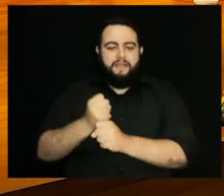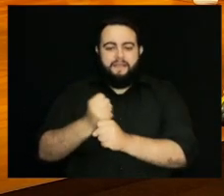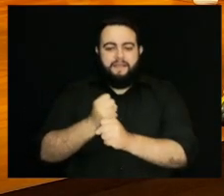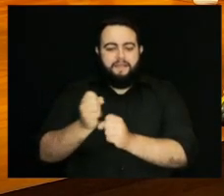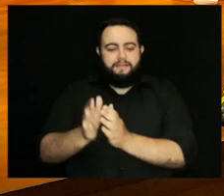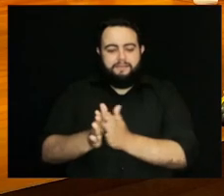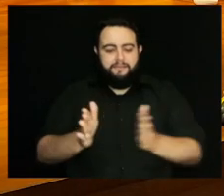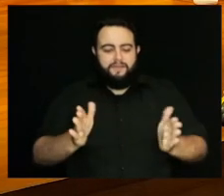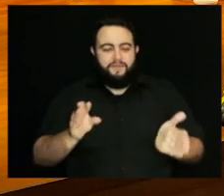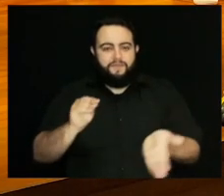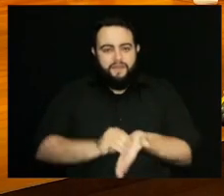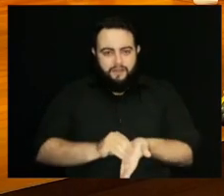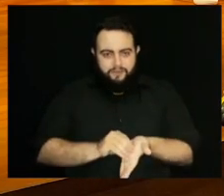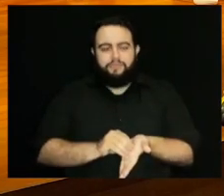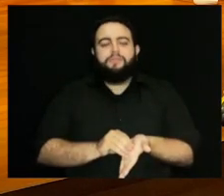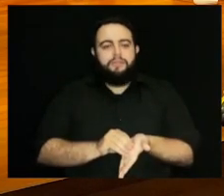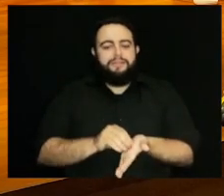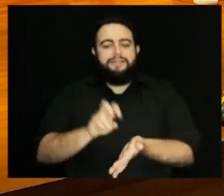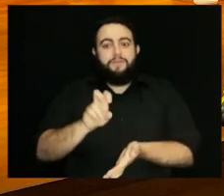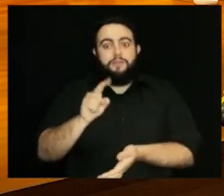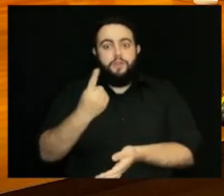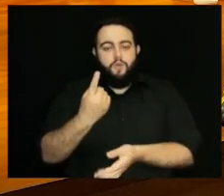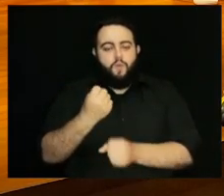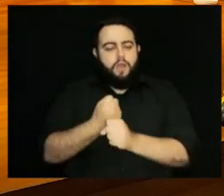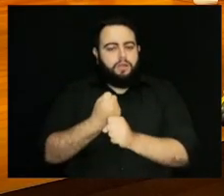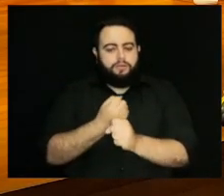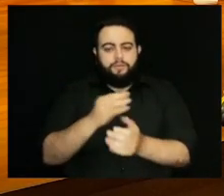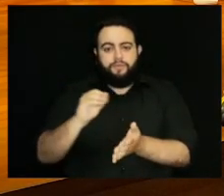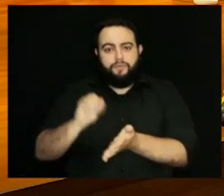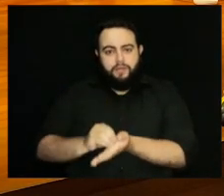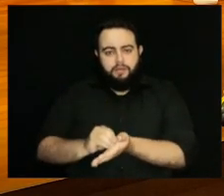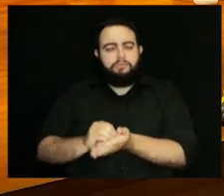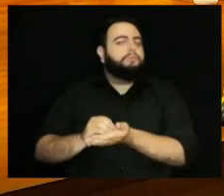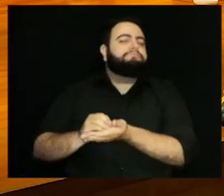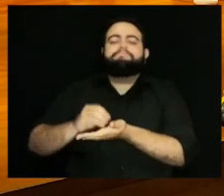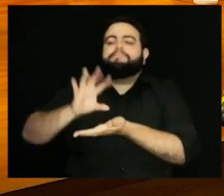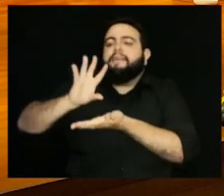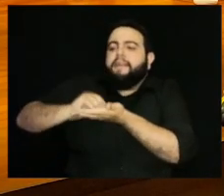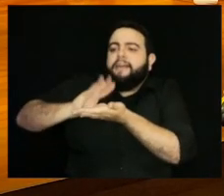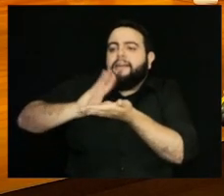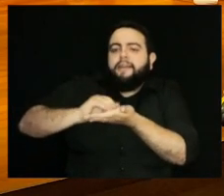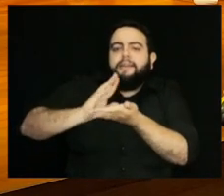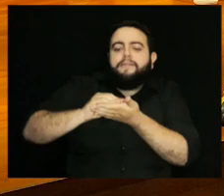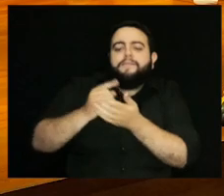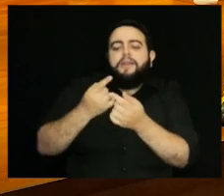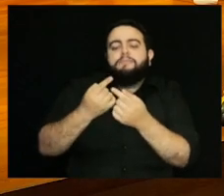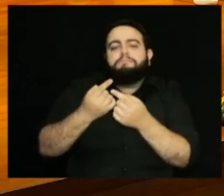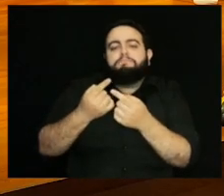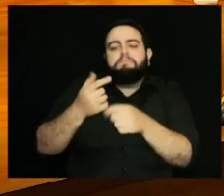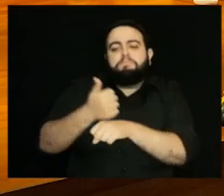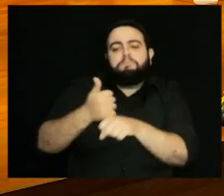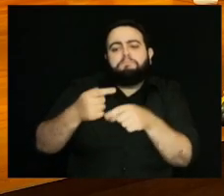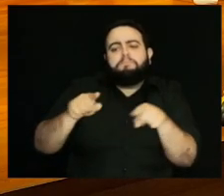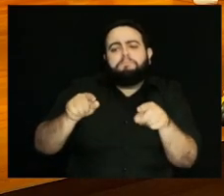sem que tenha como gravar os compositores e os músicos de Porto Alegre. Isso vai dar um buraco